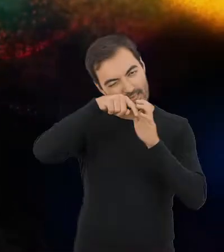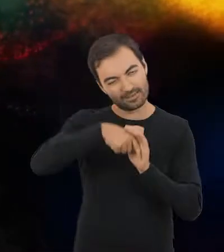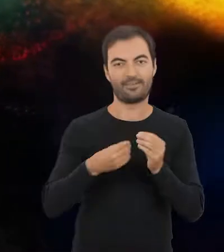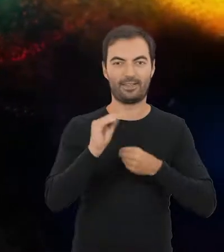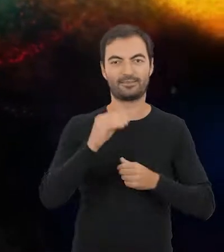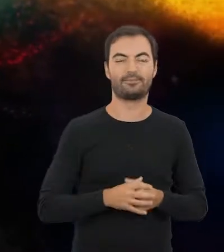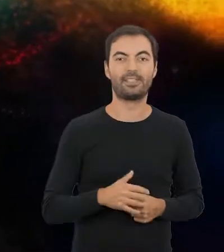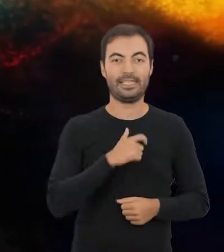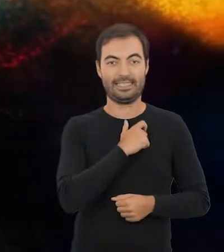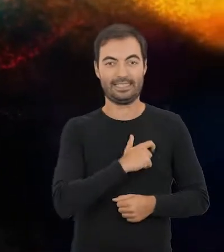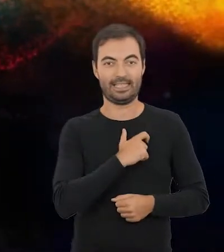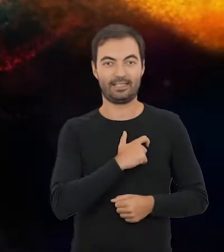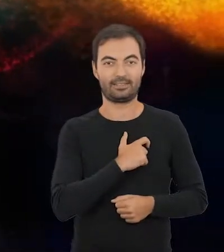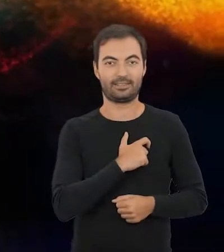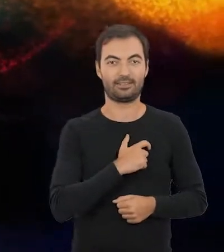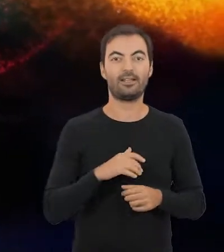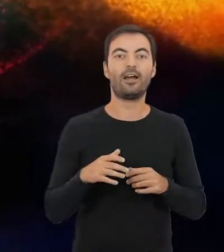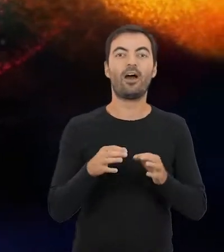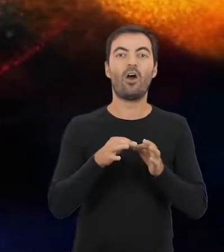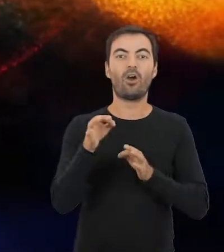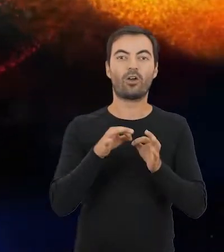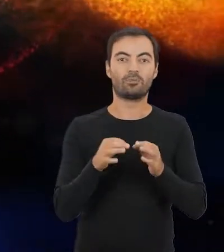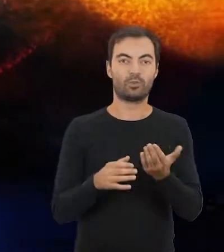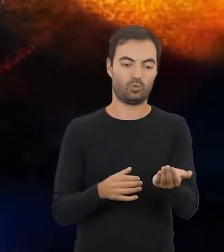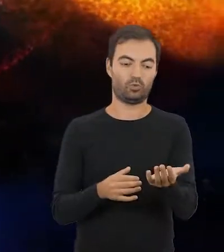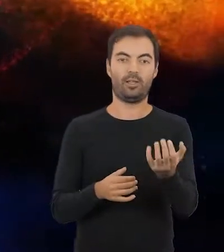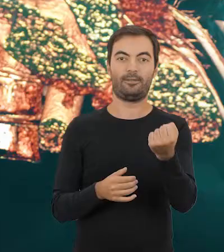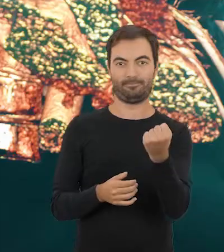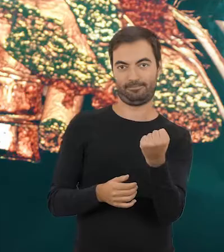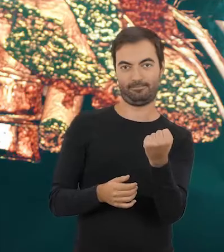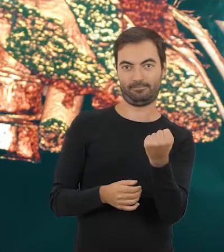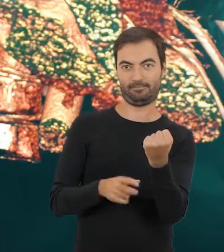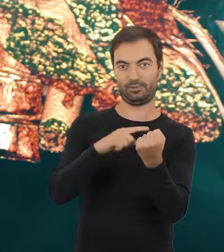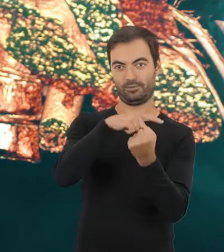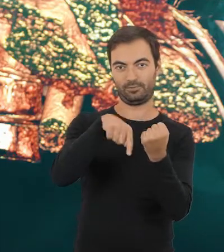Serce ma mniej więcej taką wielkość jak dłoń zaciśnięta w pięść.